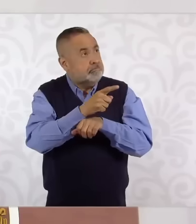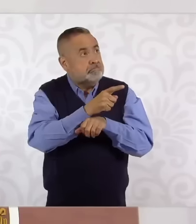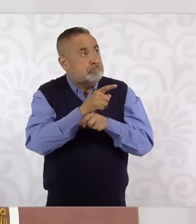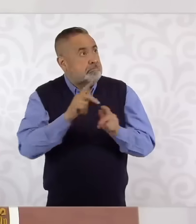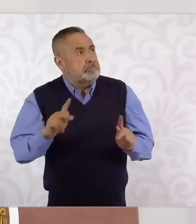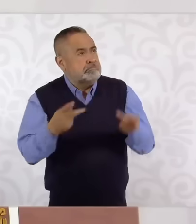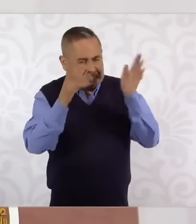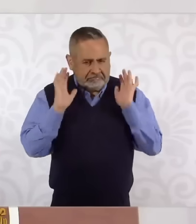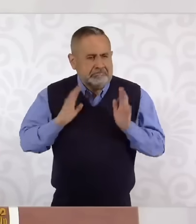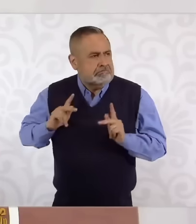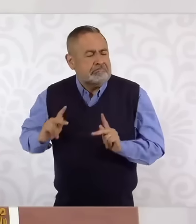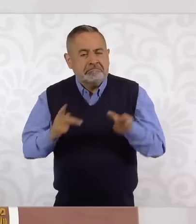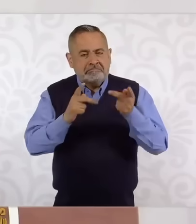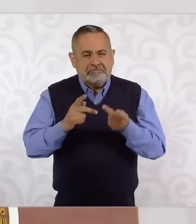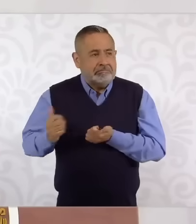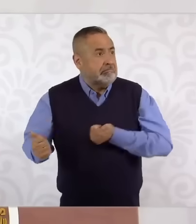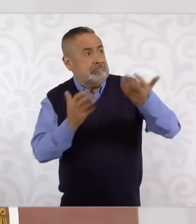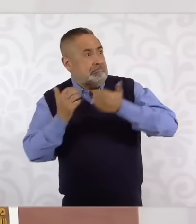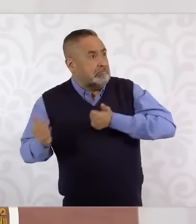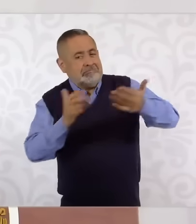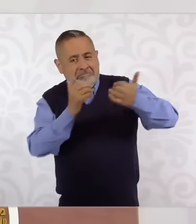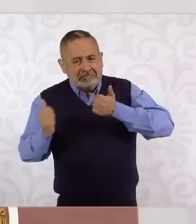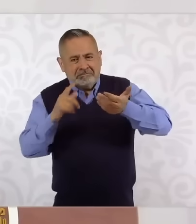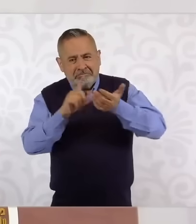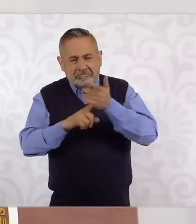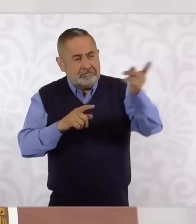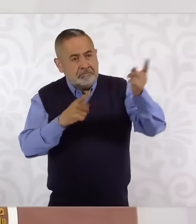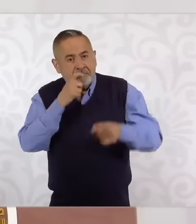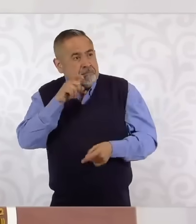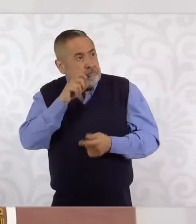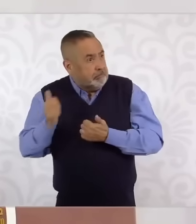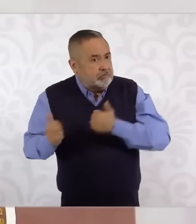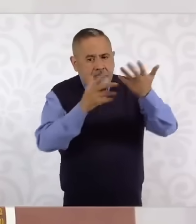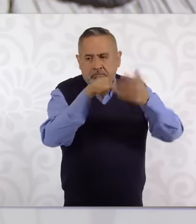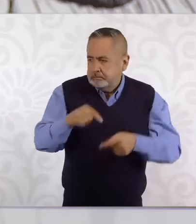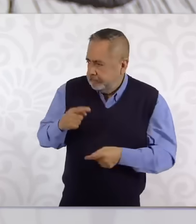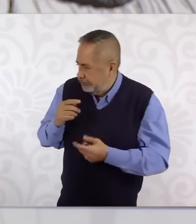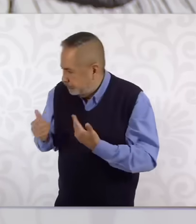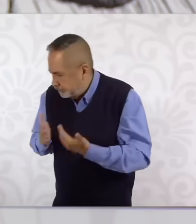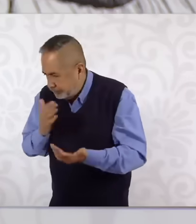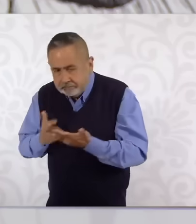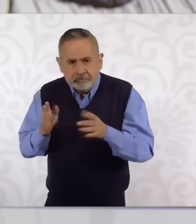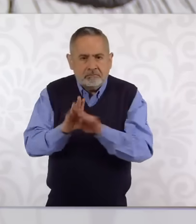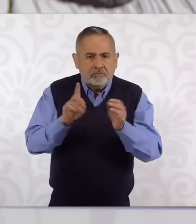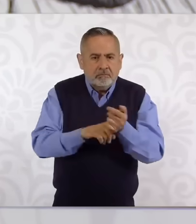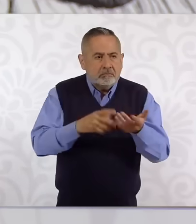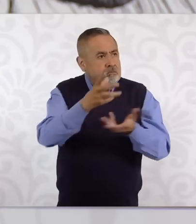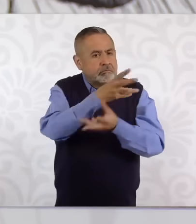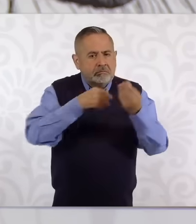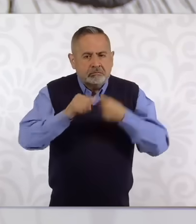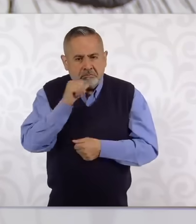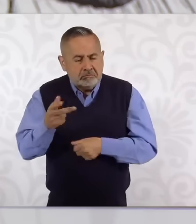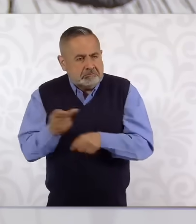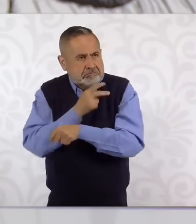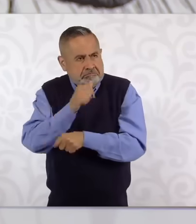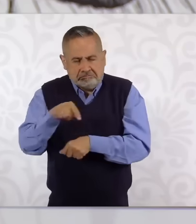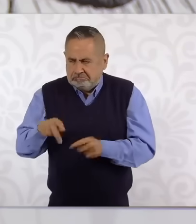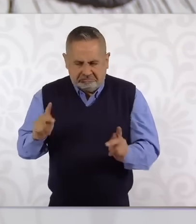yendo todo para allá. Ahora sí que ni mi cuota compensatoria afectó al jitomate mexicano. Bueno,